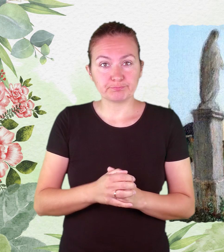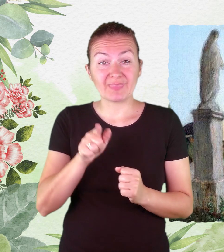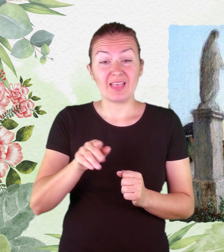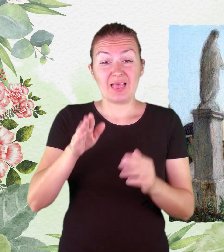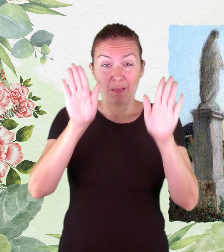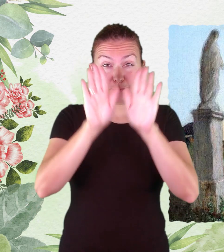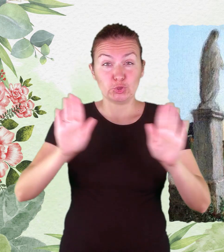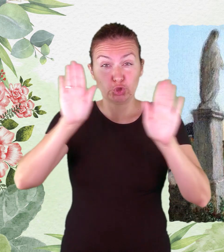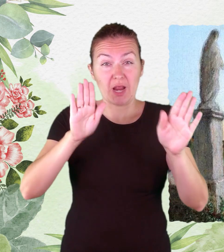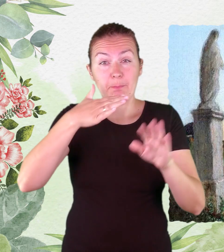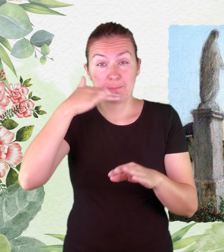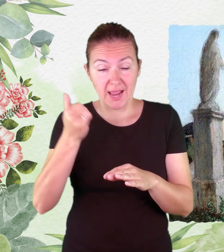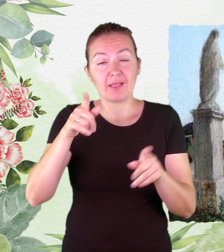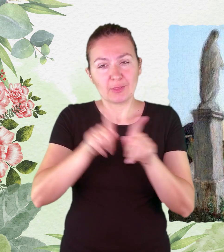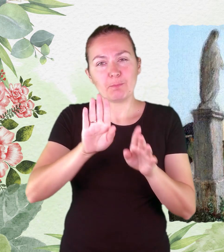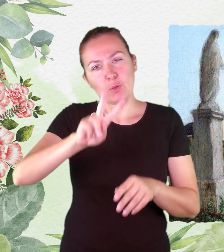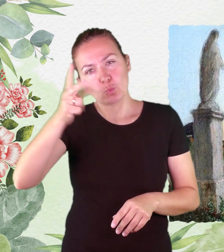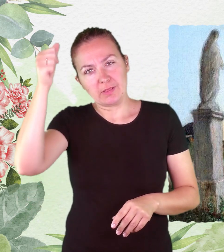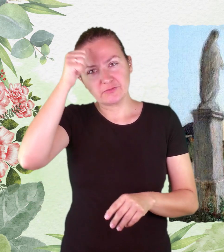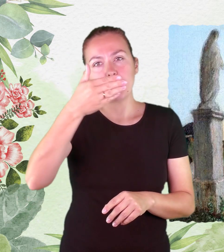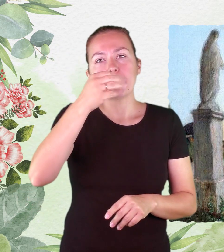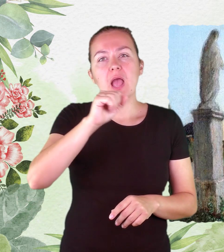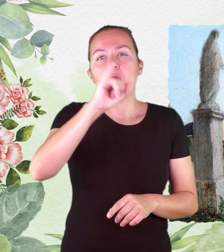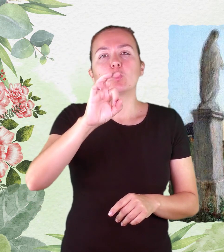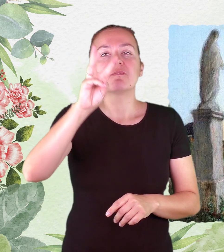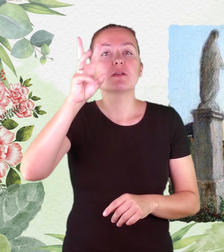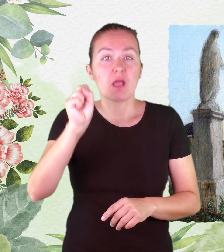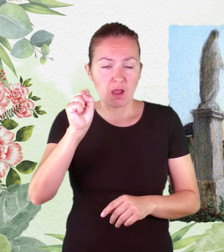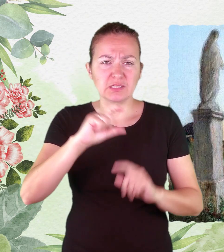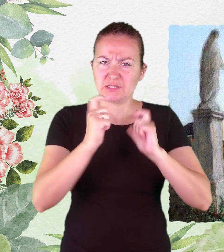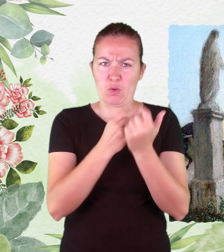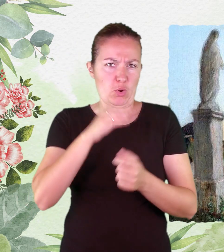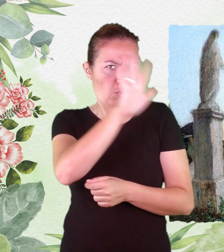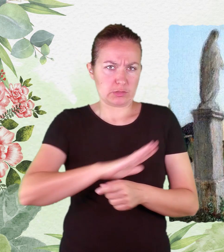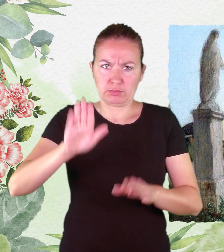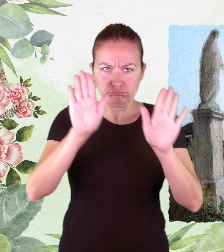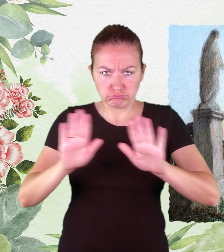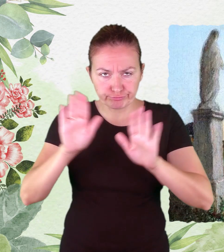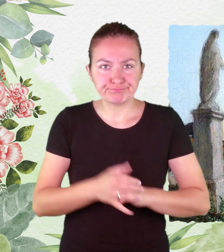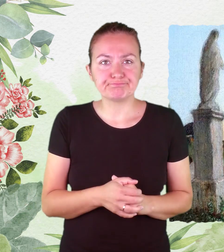Nabożeństwa majowe, zwane majówkami, są odprawiane w całej Polsce.